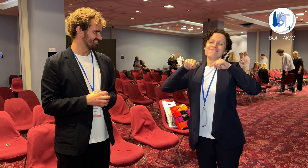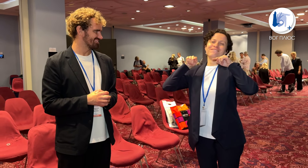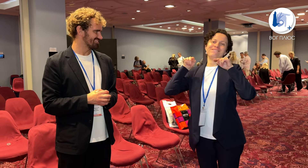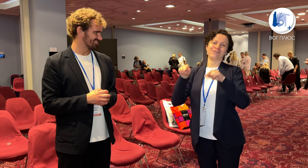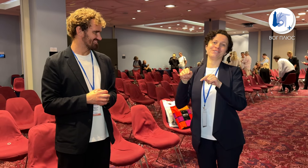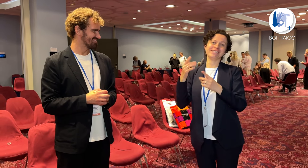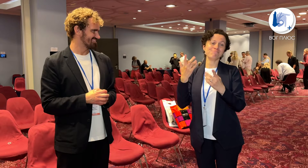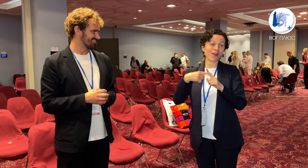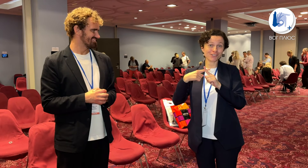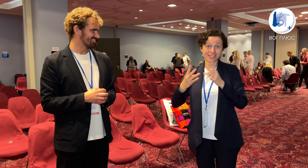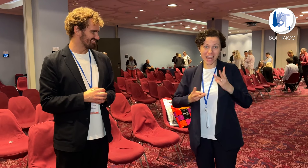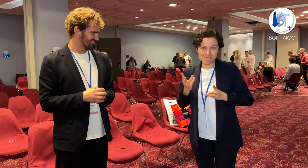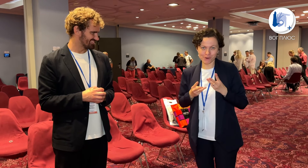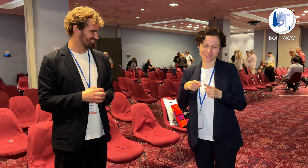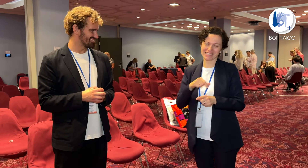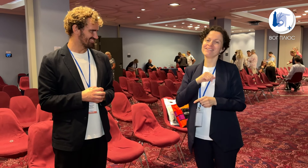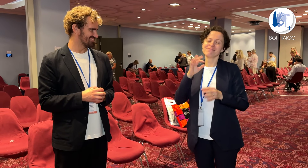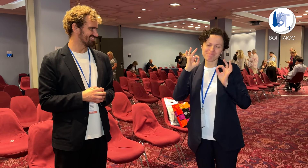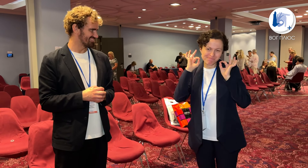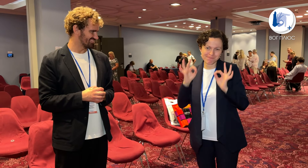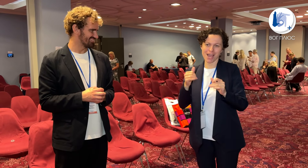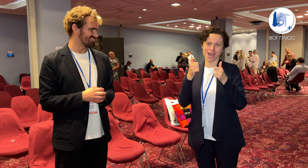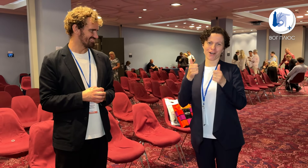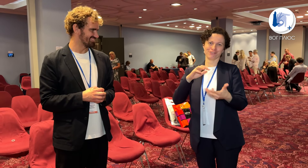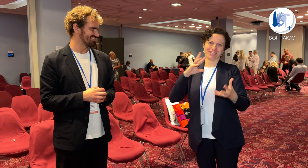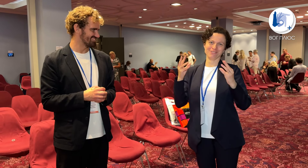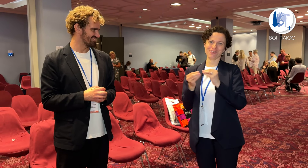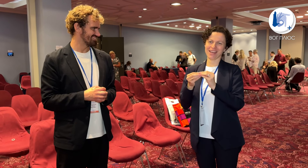Положительные эмоции - отличный результат.